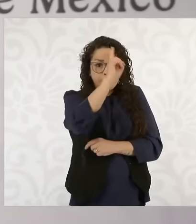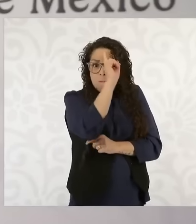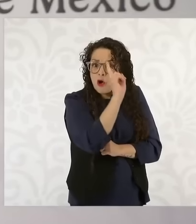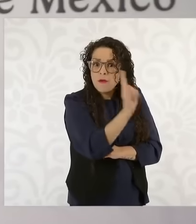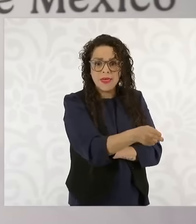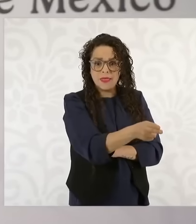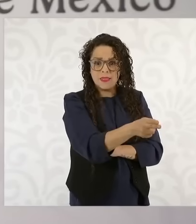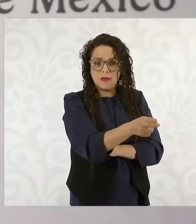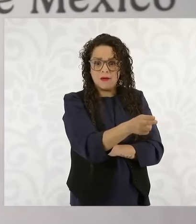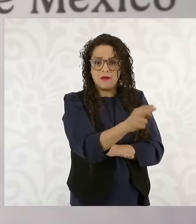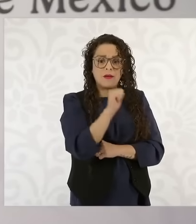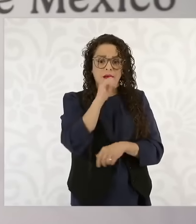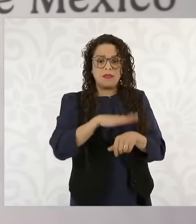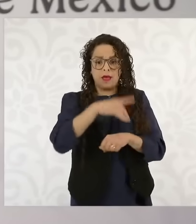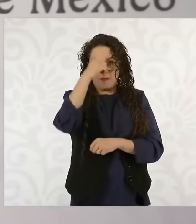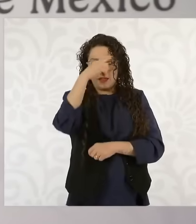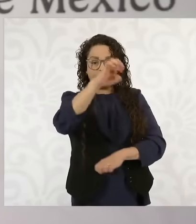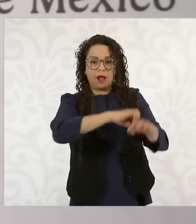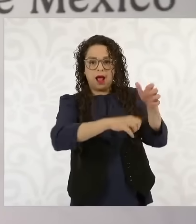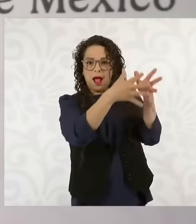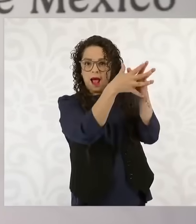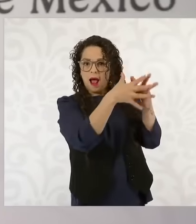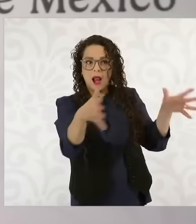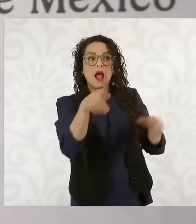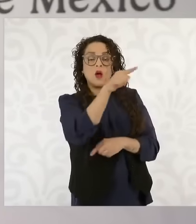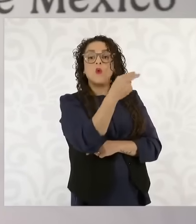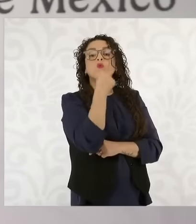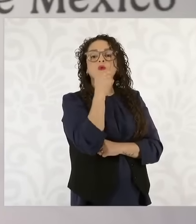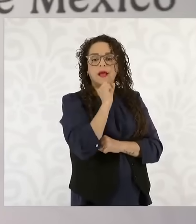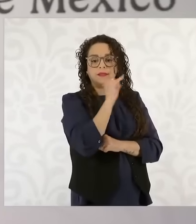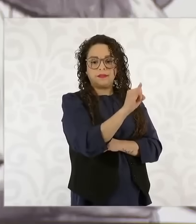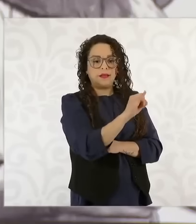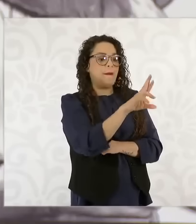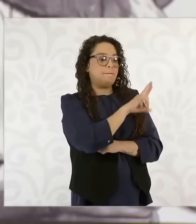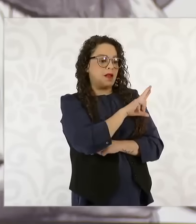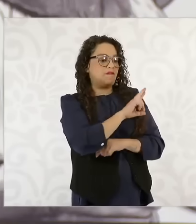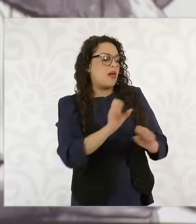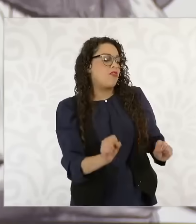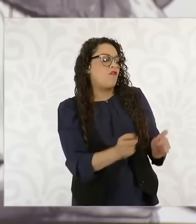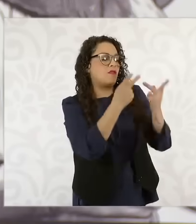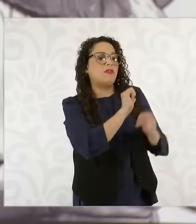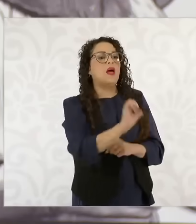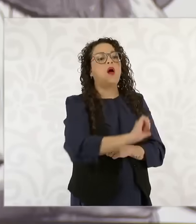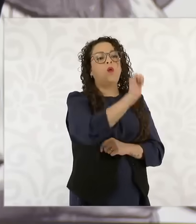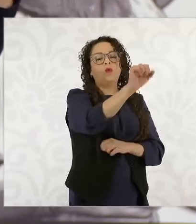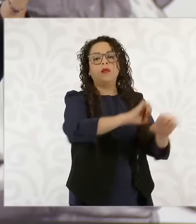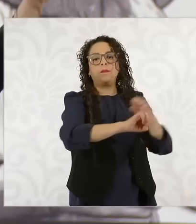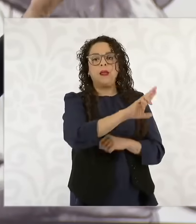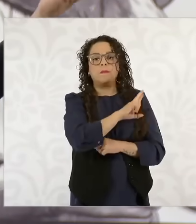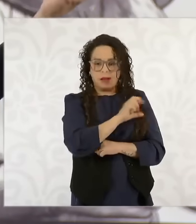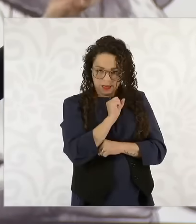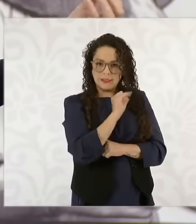se permitió para los grandes consumidores que el privado le vendiera a otro privado.